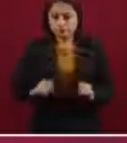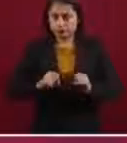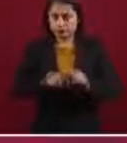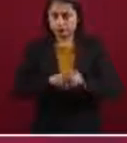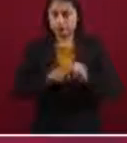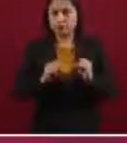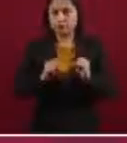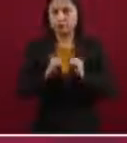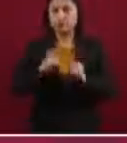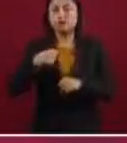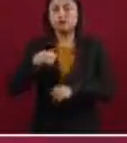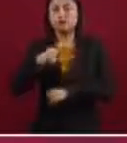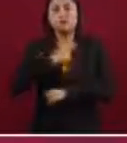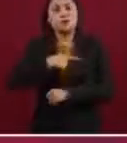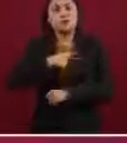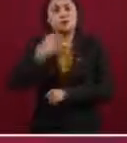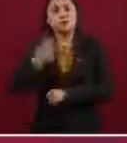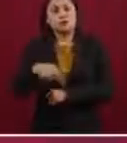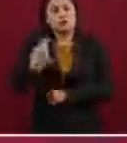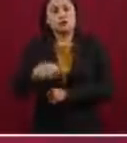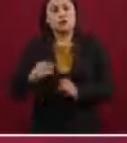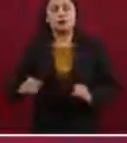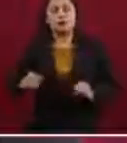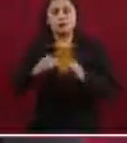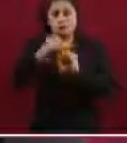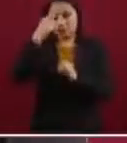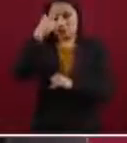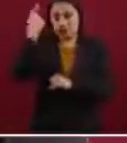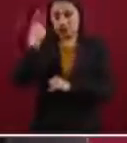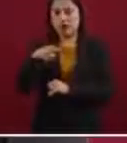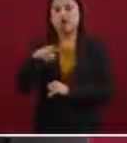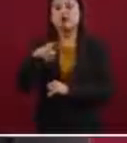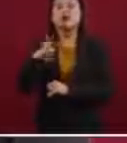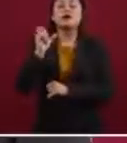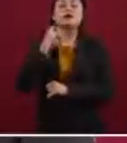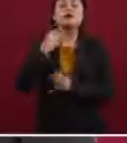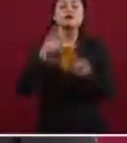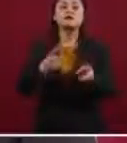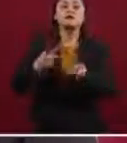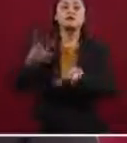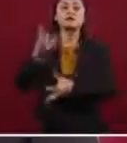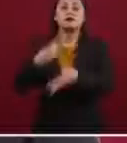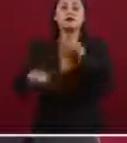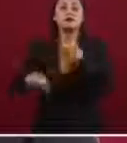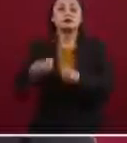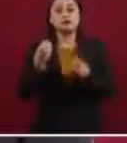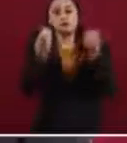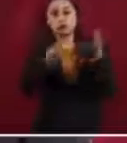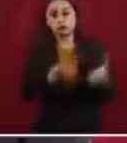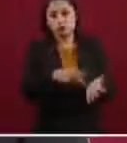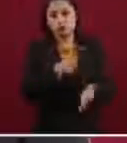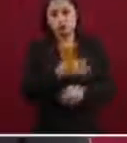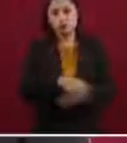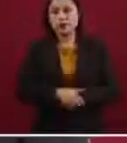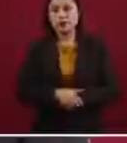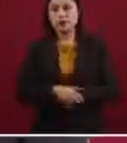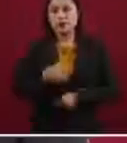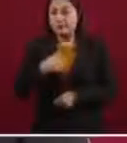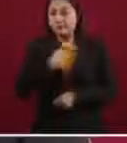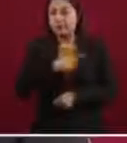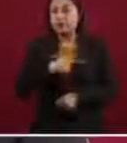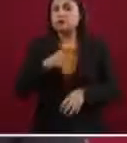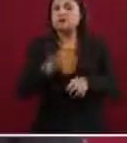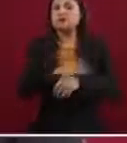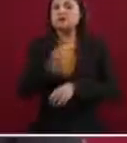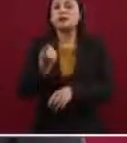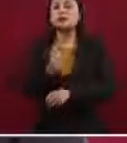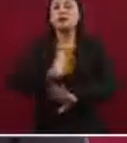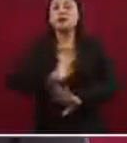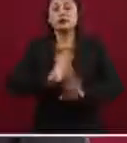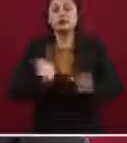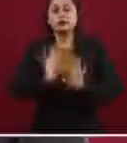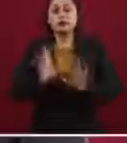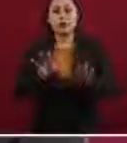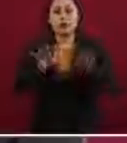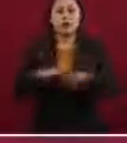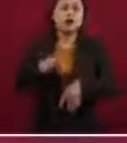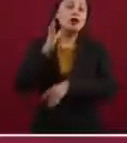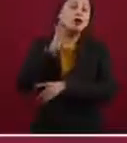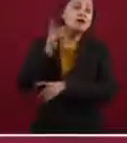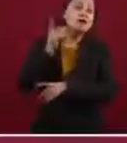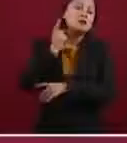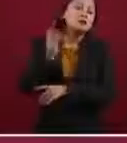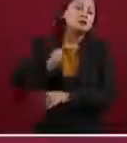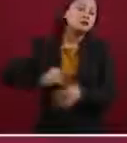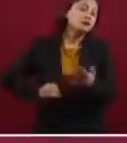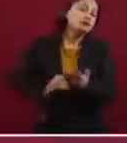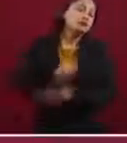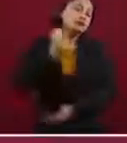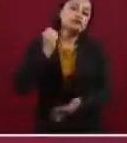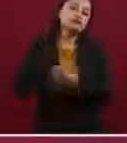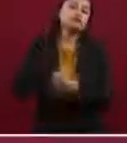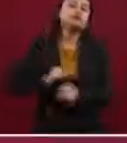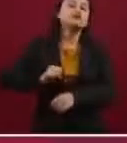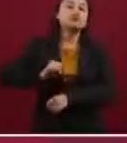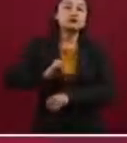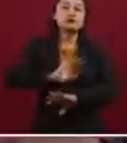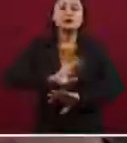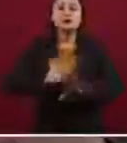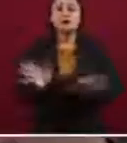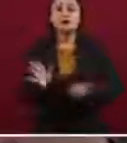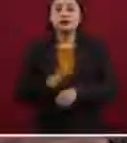me gustó mucho porque ya -hago un paréntesis- ya se aprobó en la Cámara de Diputados y